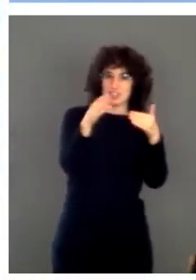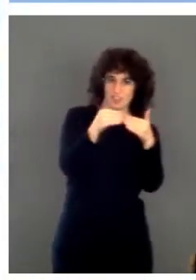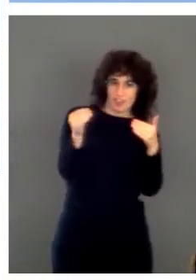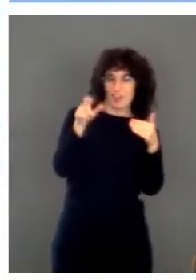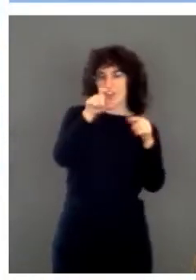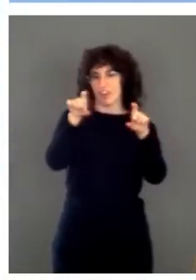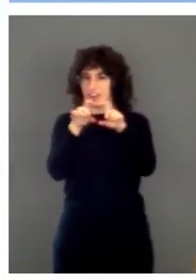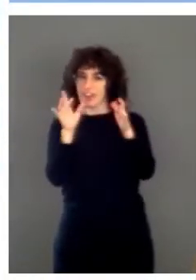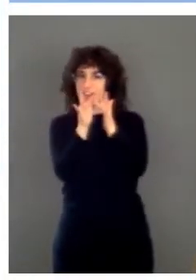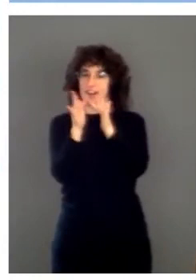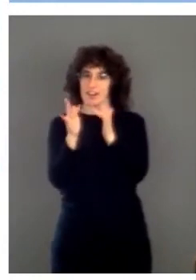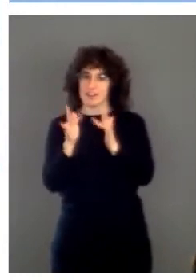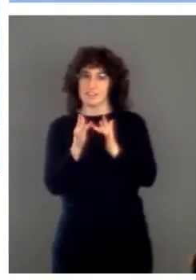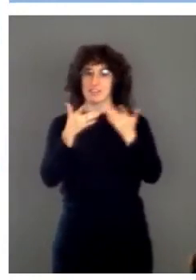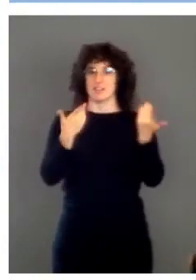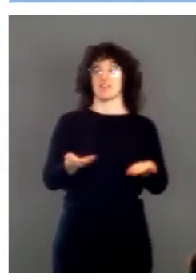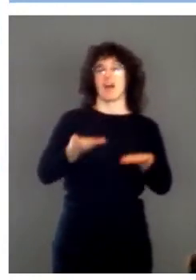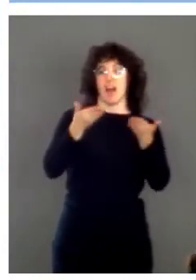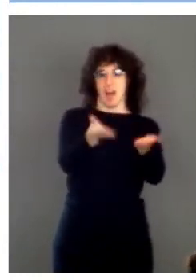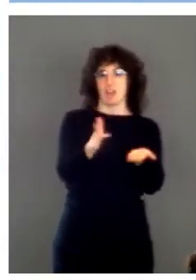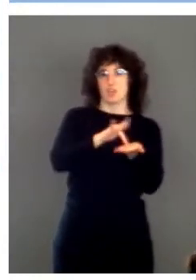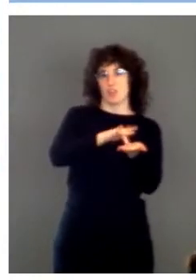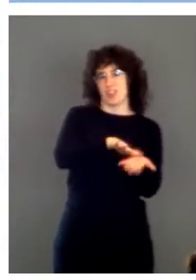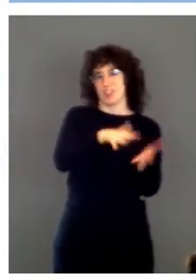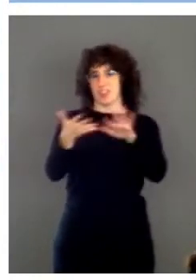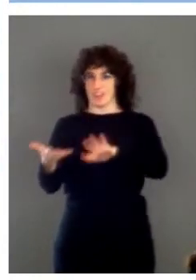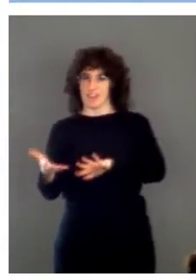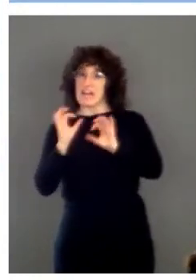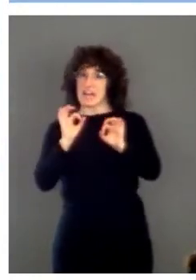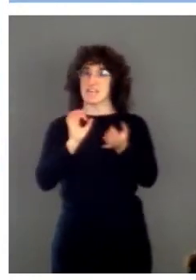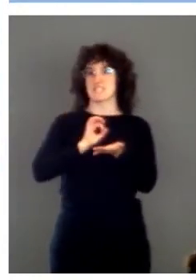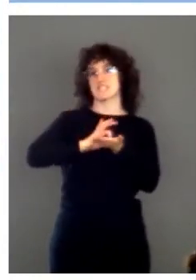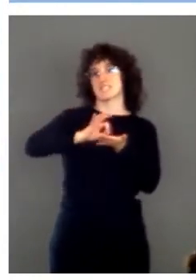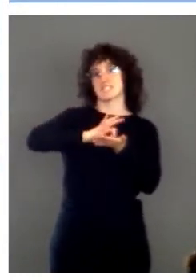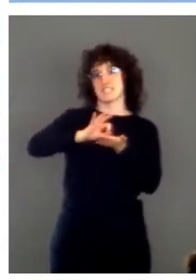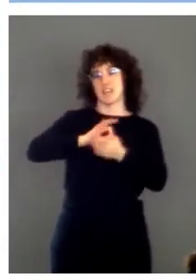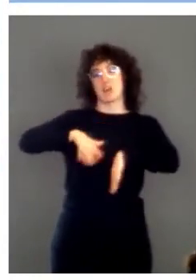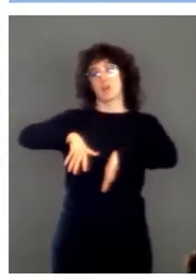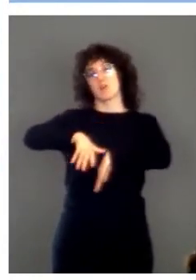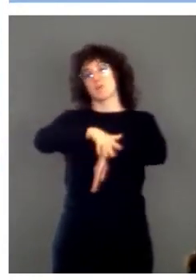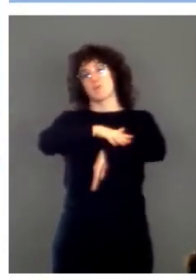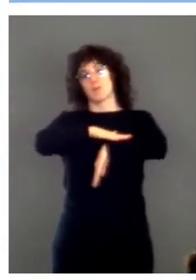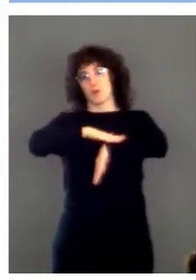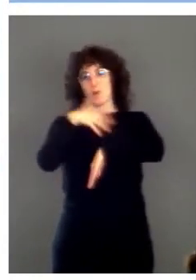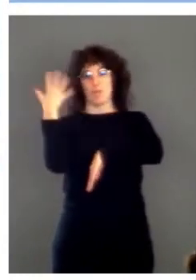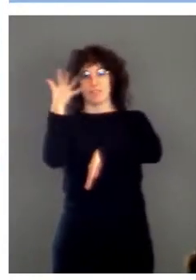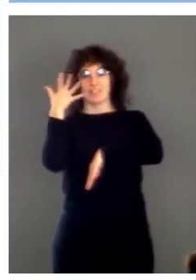Ayudar en la digitalización y ese es Objetivo Del servicio de trabajo del Gobierno de Navarra con esta app App que podéis utilizar y que